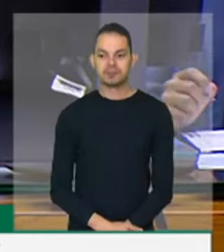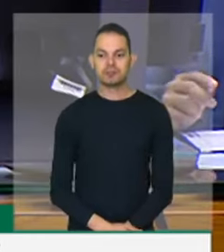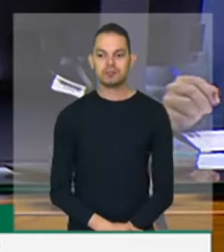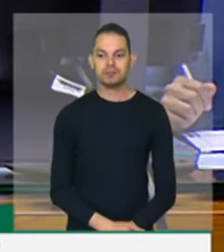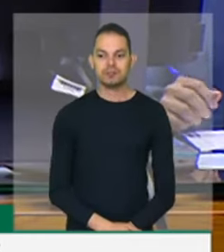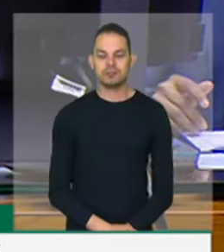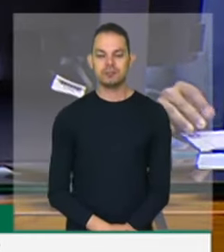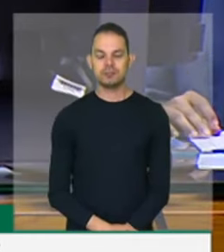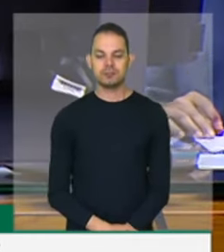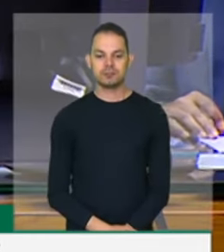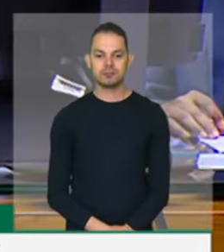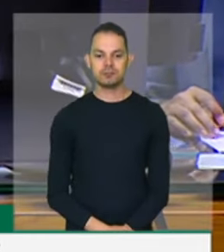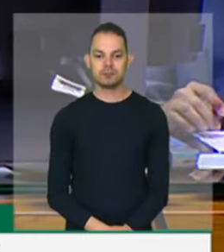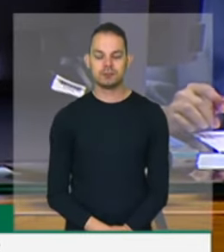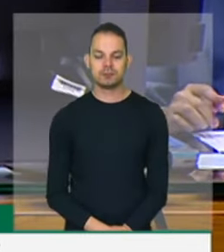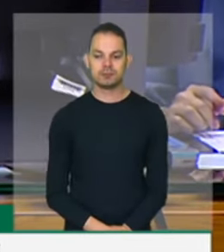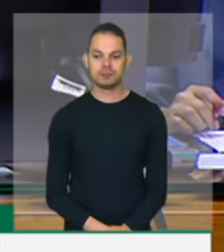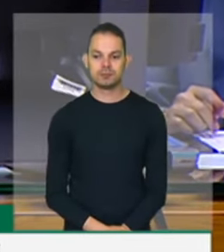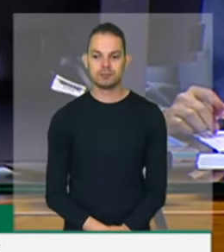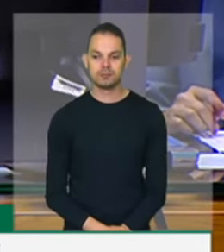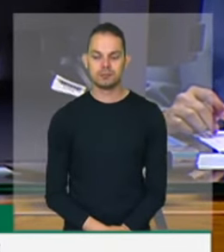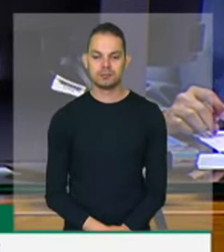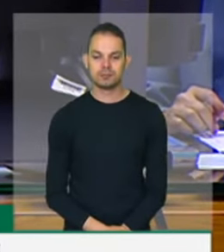REAIS. -- [PRESIDENTE]: ANTES DO PT, EU POSSO PERGUNTAR SE TODA A BASE PODE SER NÃO COM